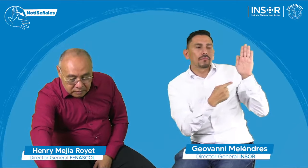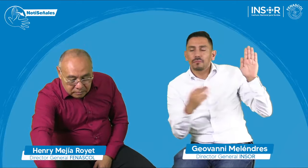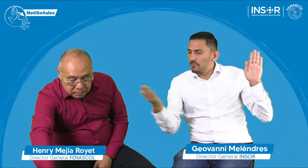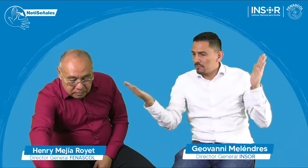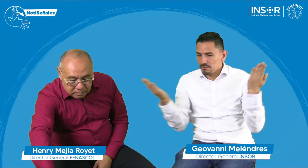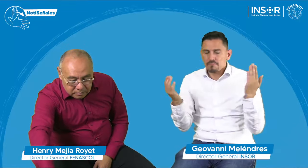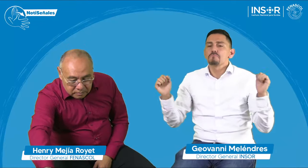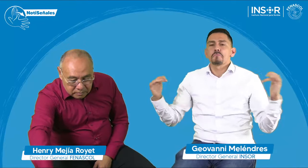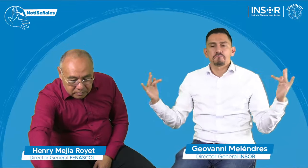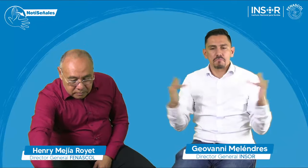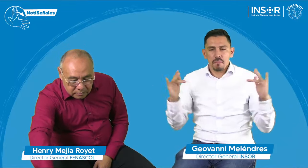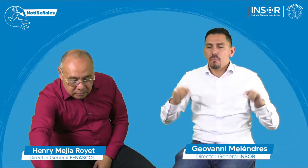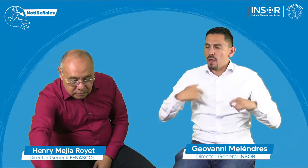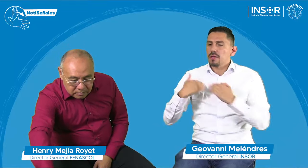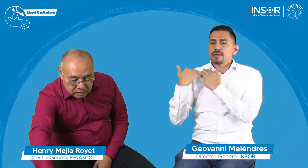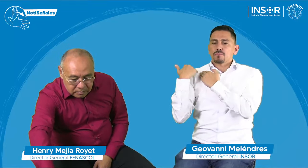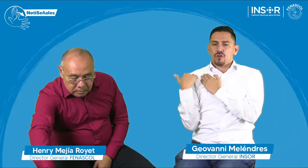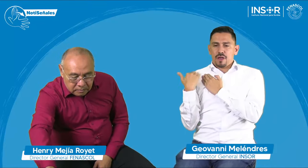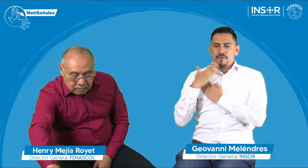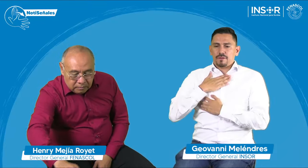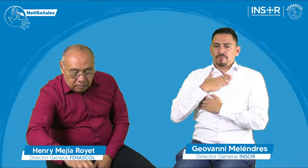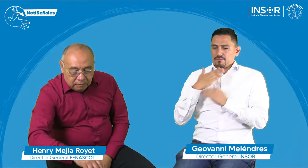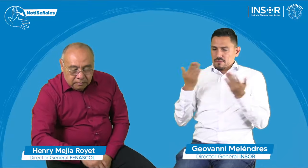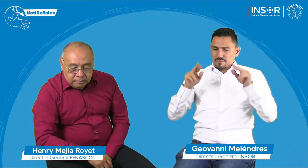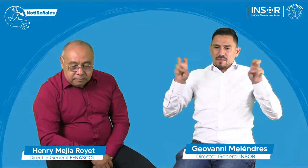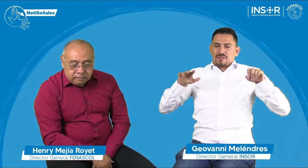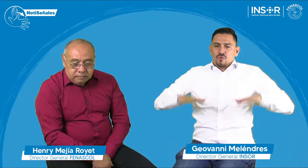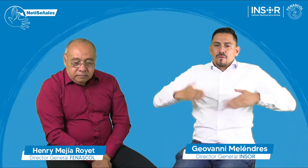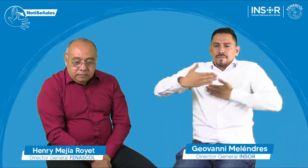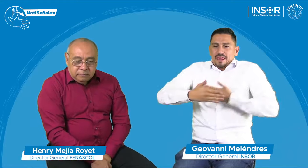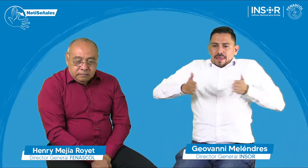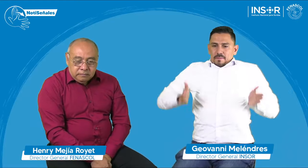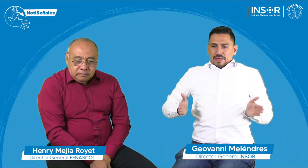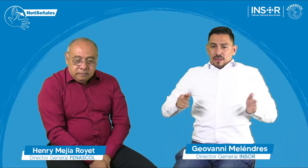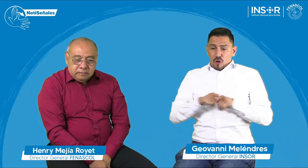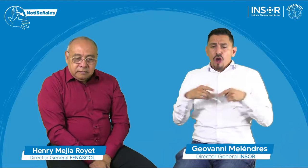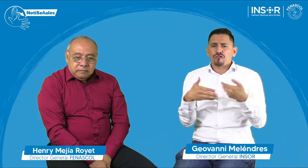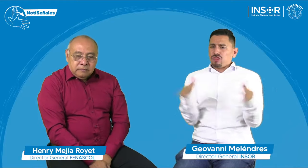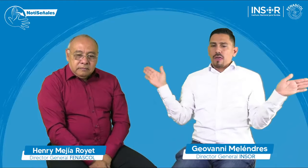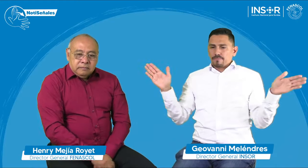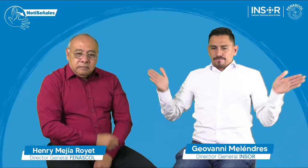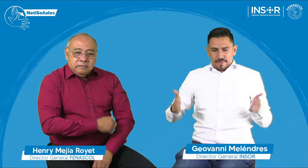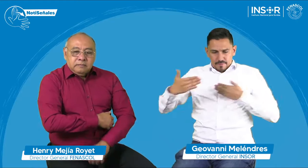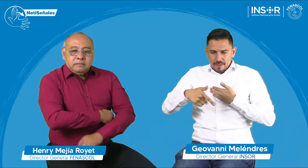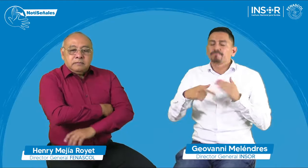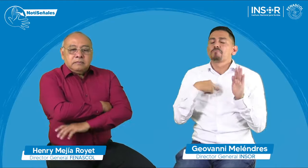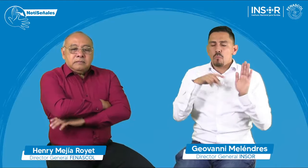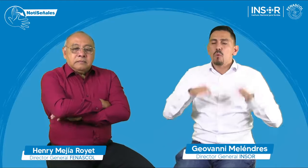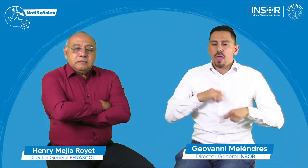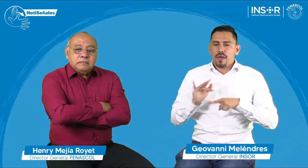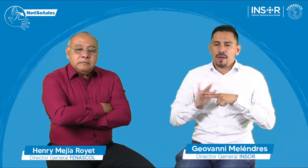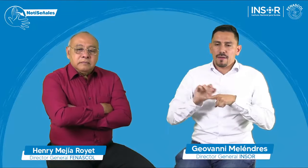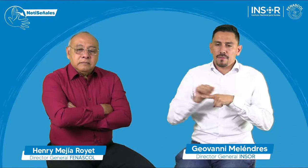todo tenemos que analizar lo que la ley nos permite en el marco normativo. Y acorde a eso